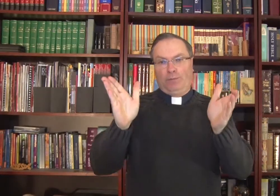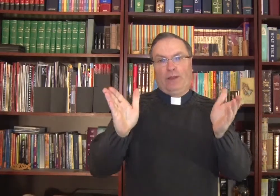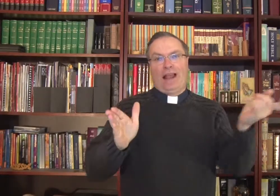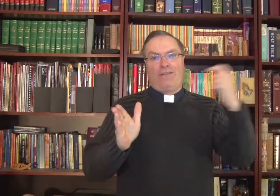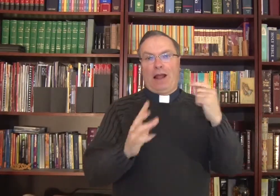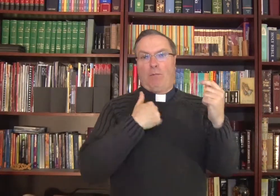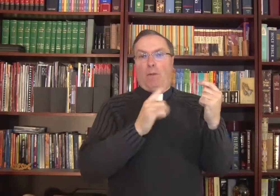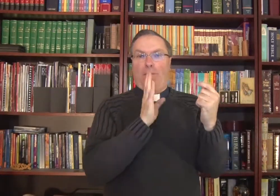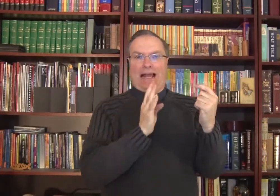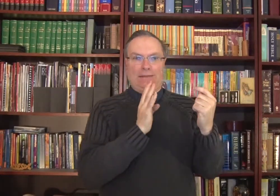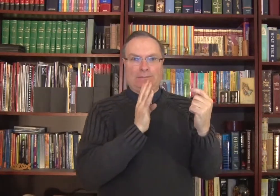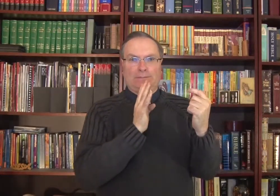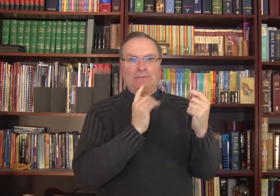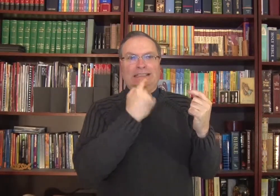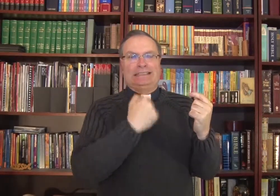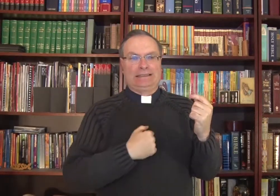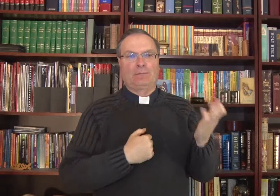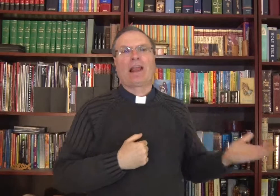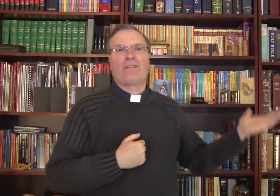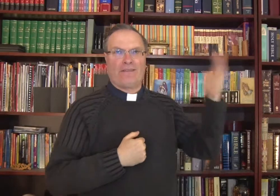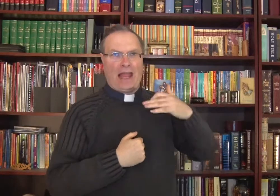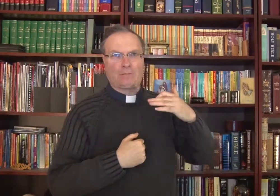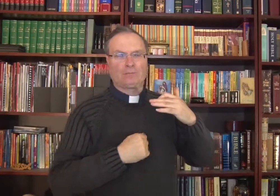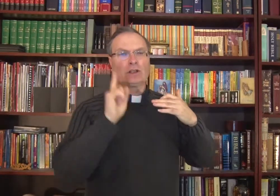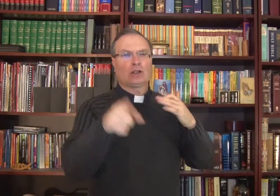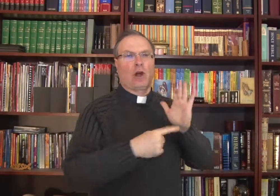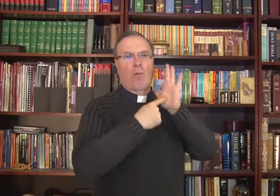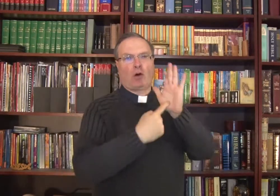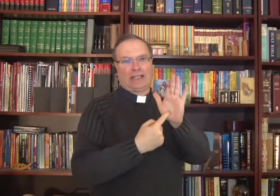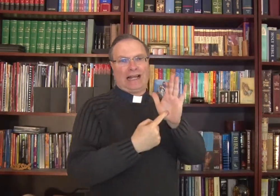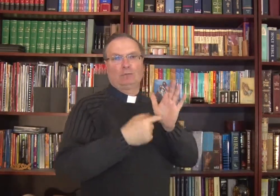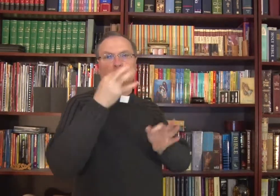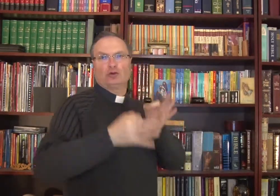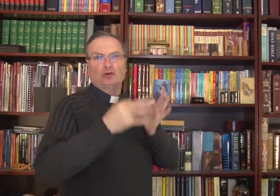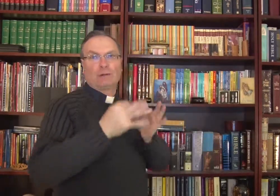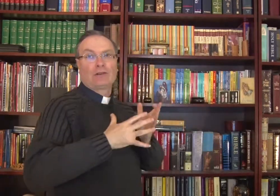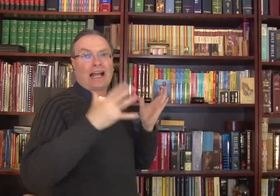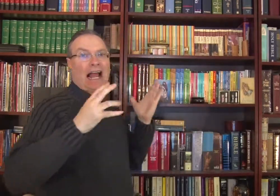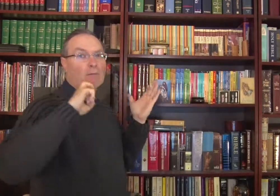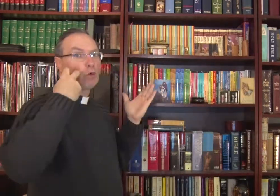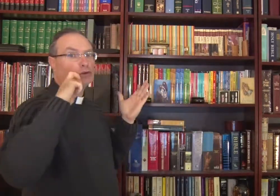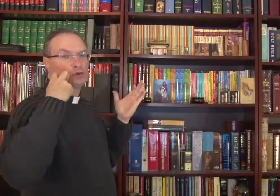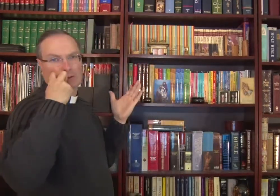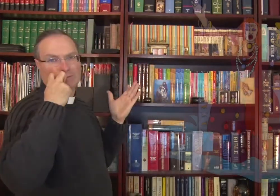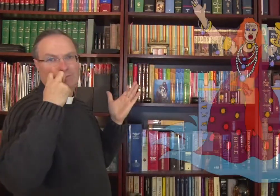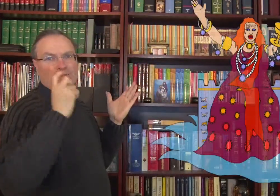vint me parler et dit: «Viens, je te montrerai le jugement de la grande prostituée